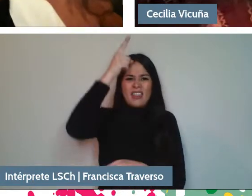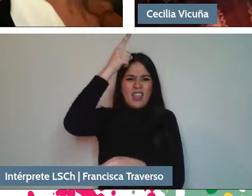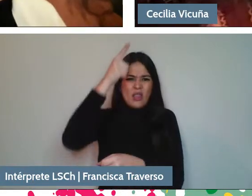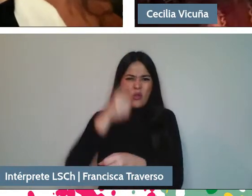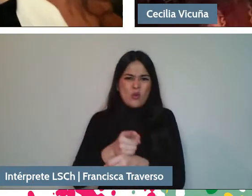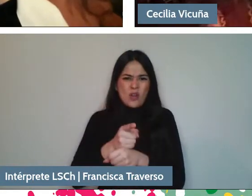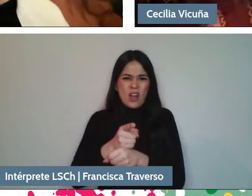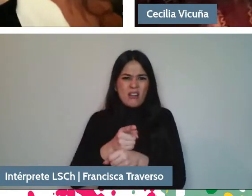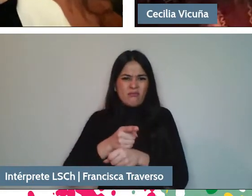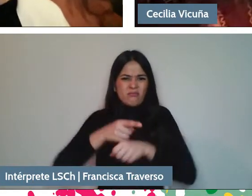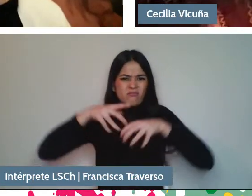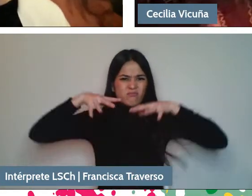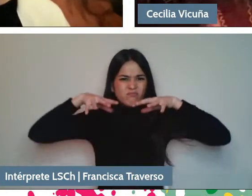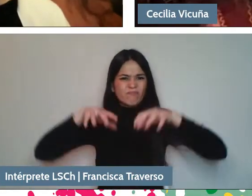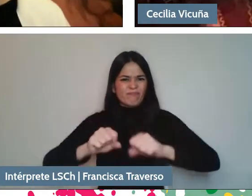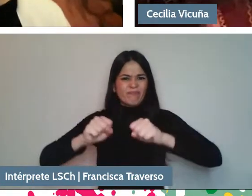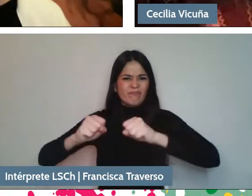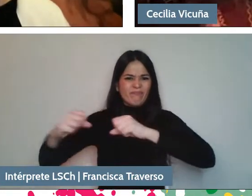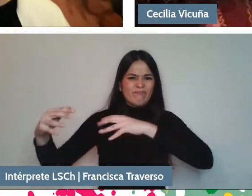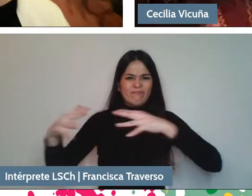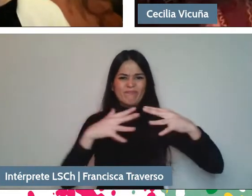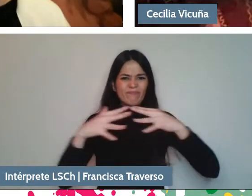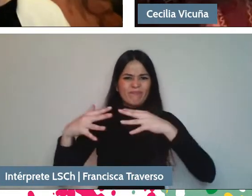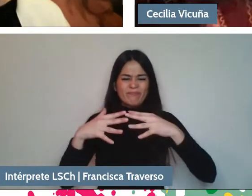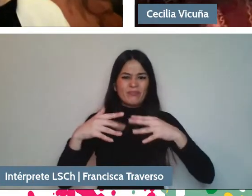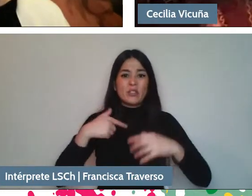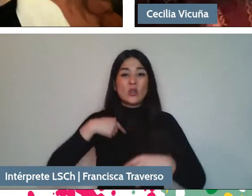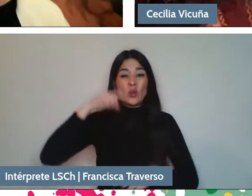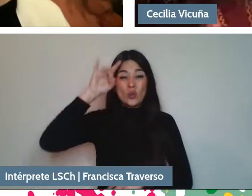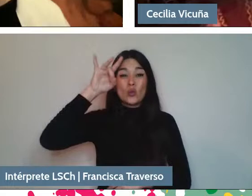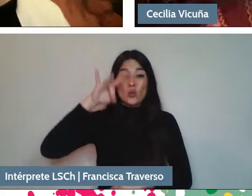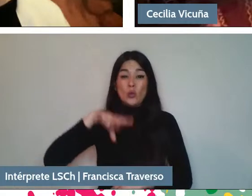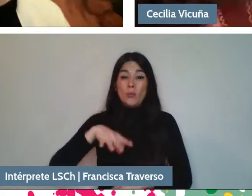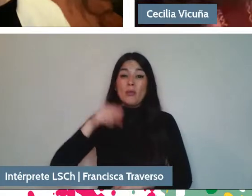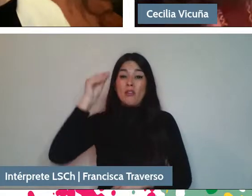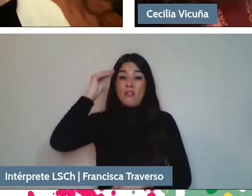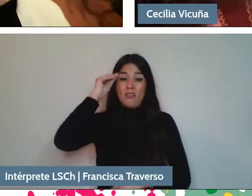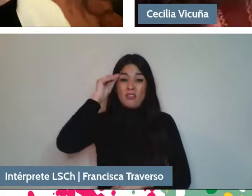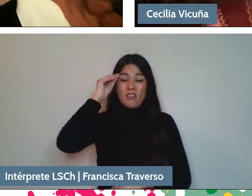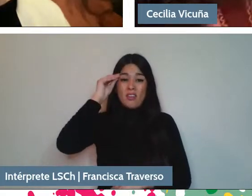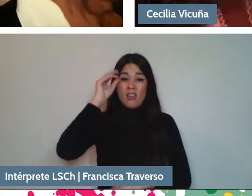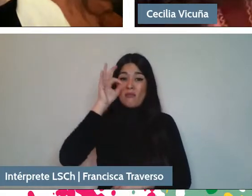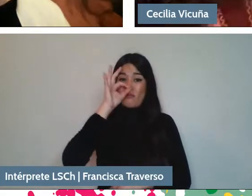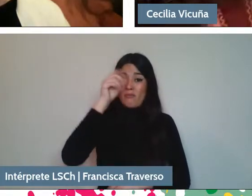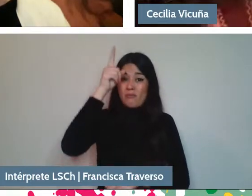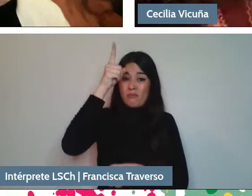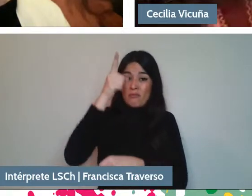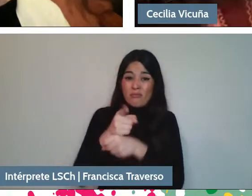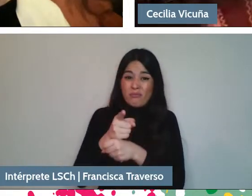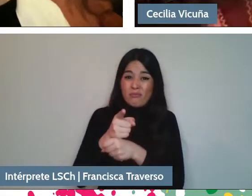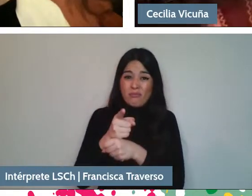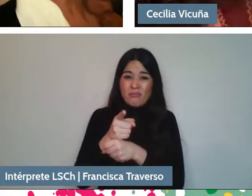no solamente yo supe que el golpe se había instaurado mediante una gigantesca mentira